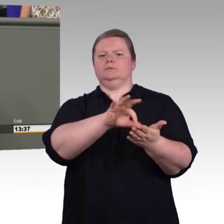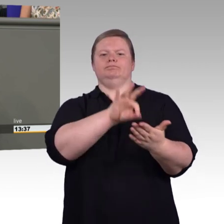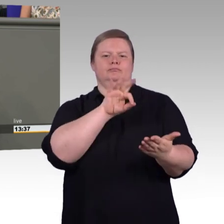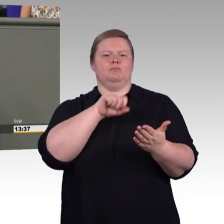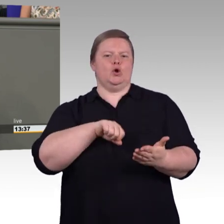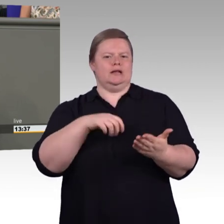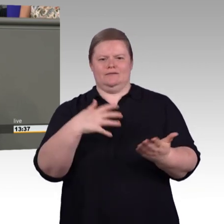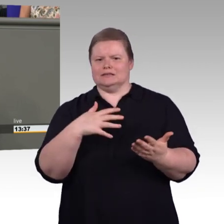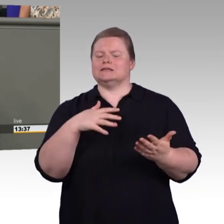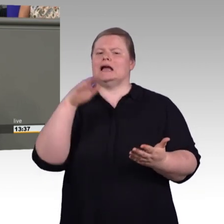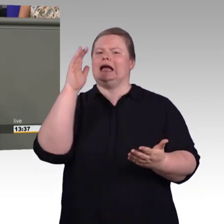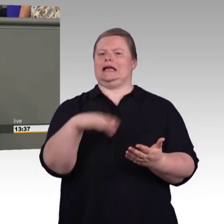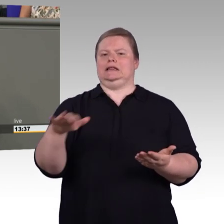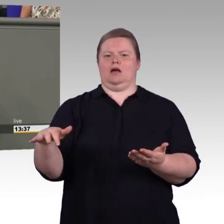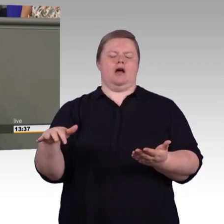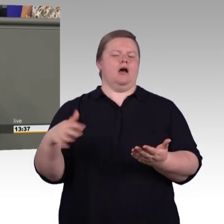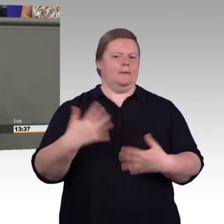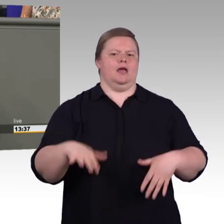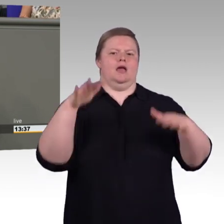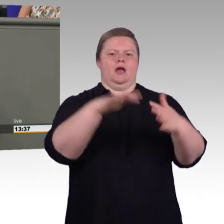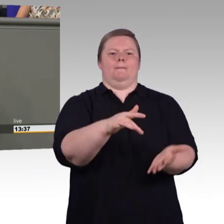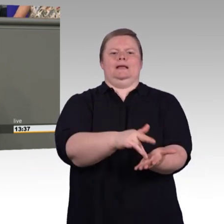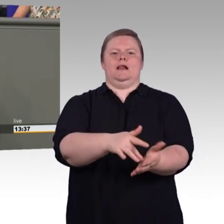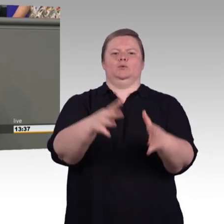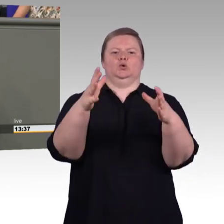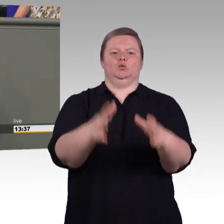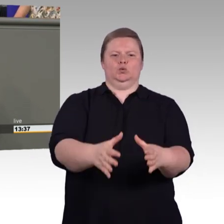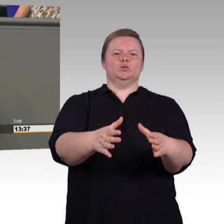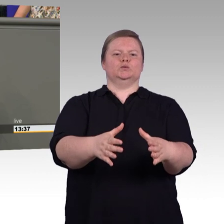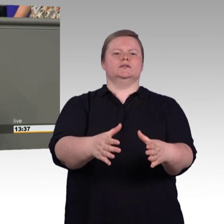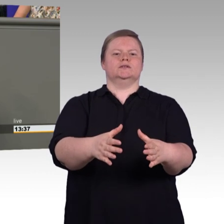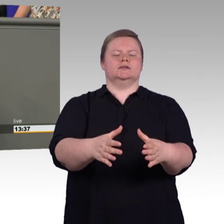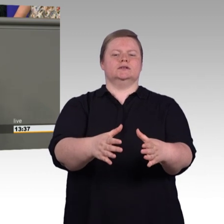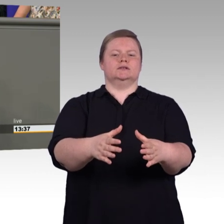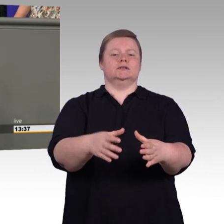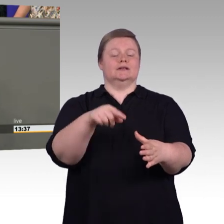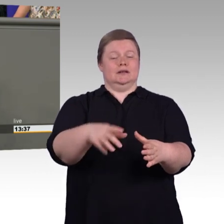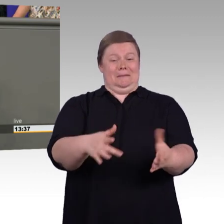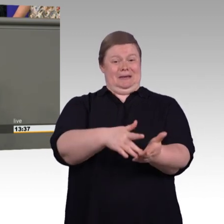UN-Kinderrechtskonvention Hoffnung und Zuversicht zugleich. Wir wissen, dass wir nur eine Zukunft haben,